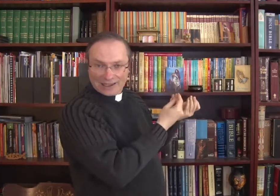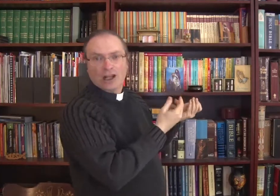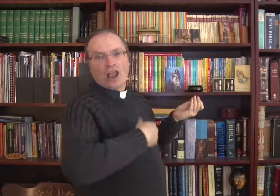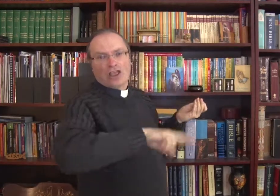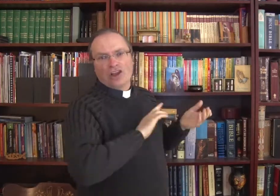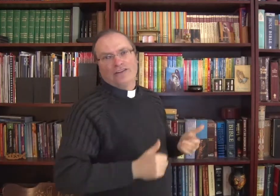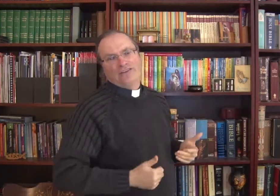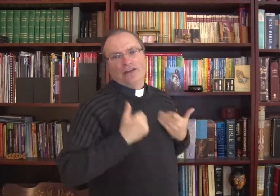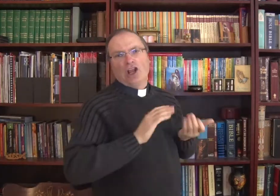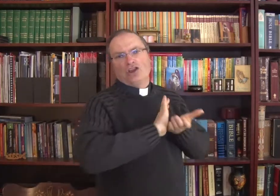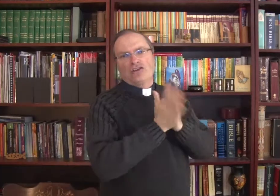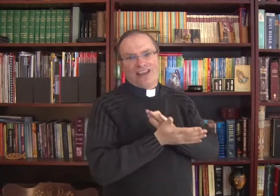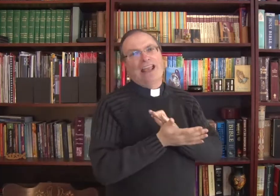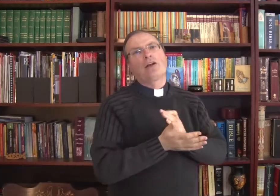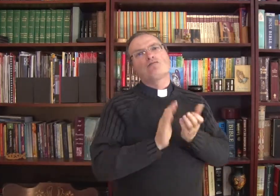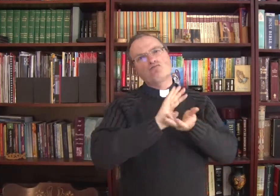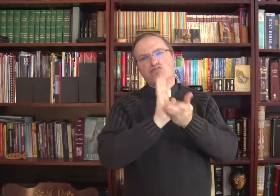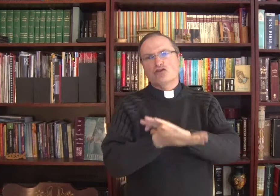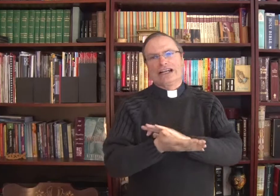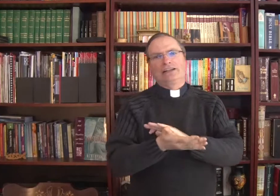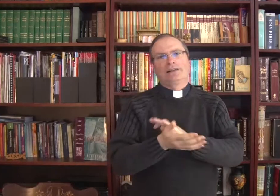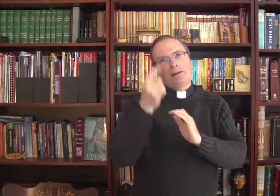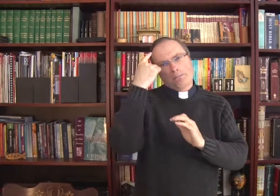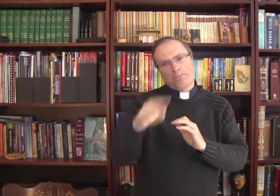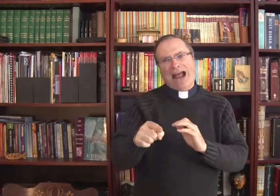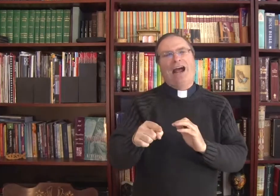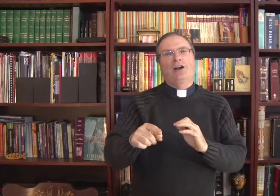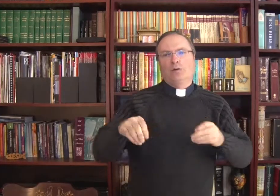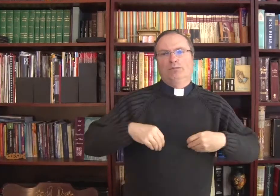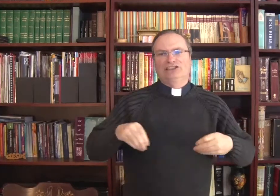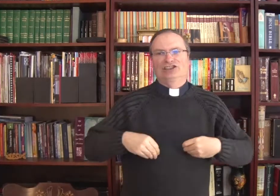notre vie devient pourrie par le péché